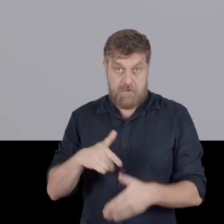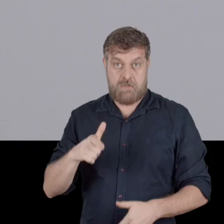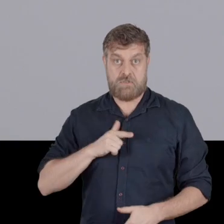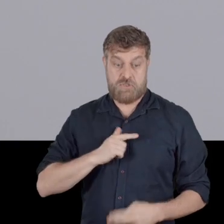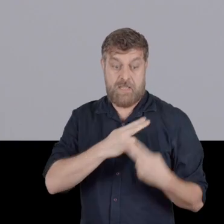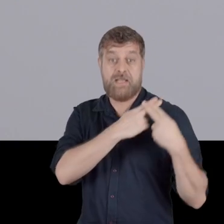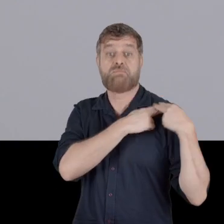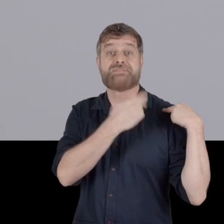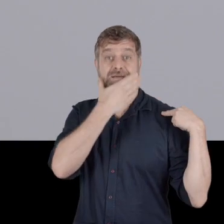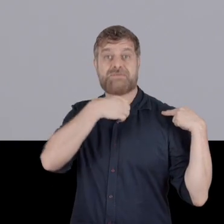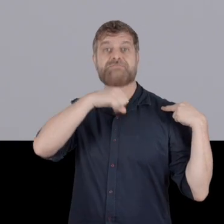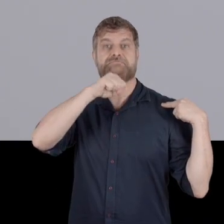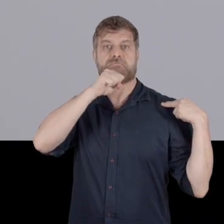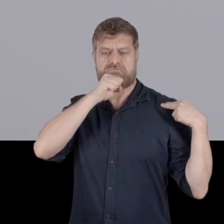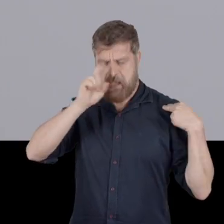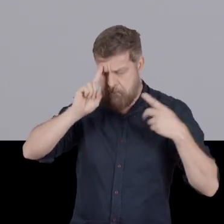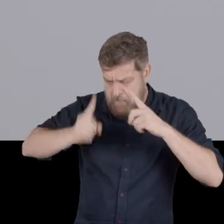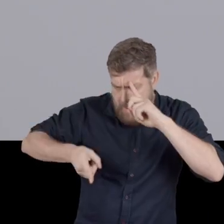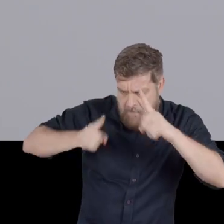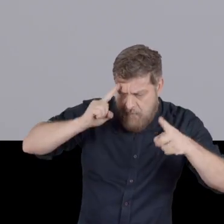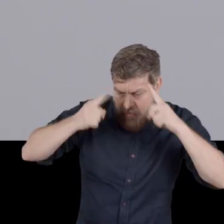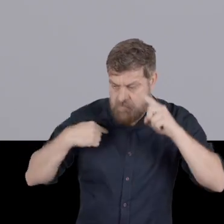hierárquica e definidora da identidade